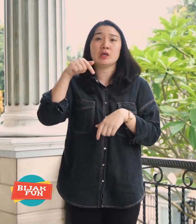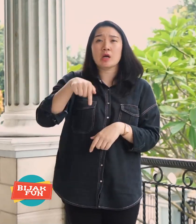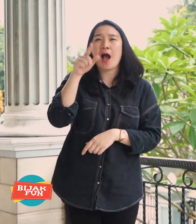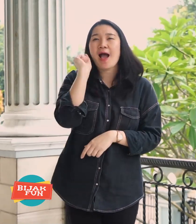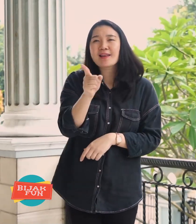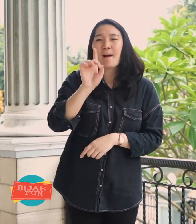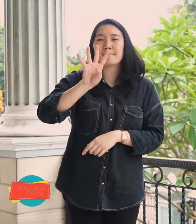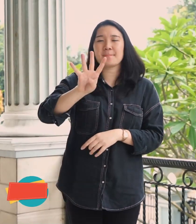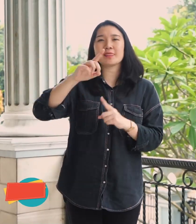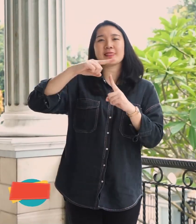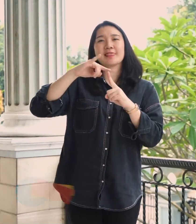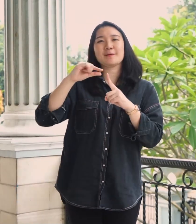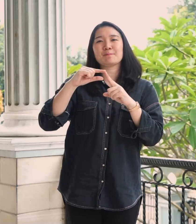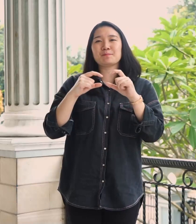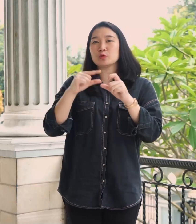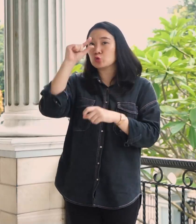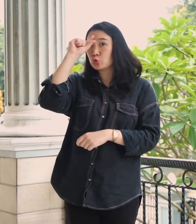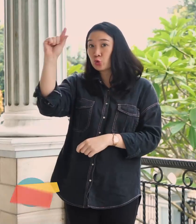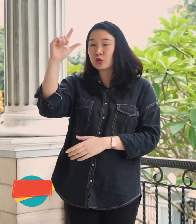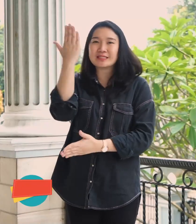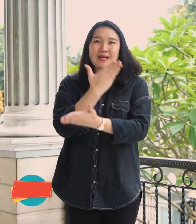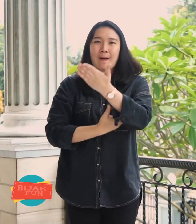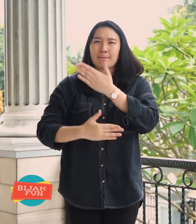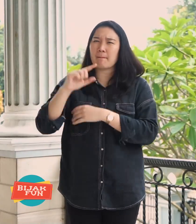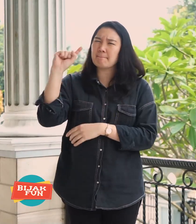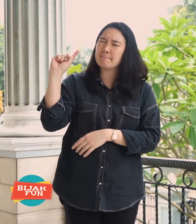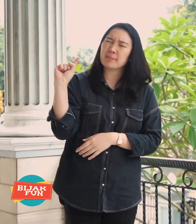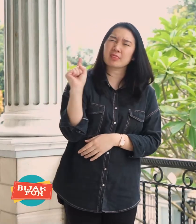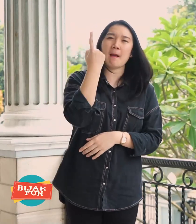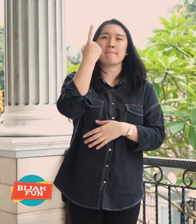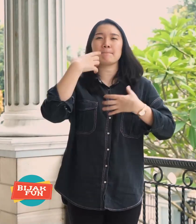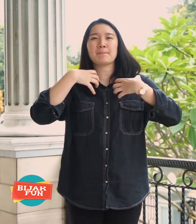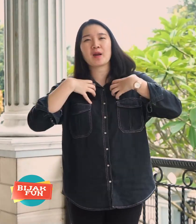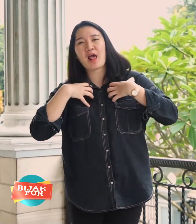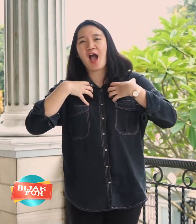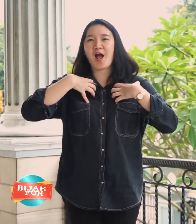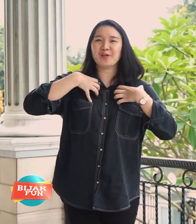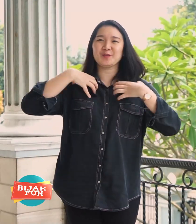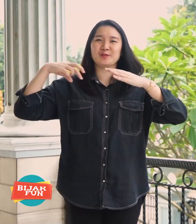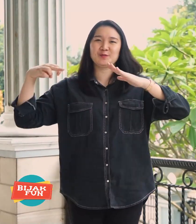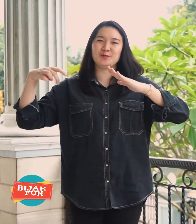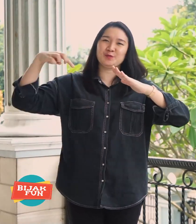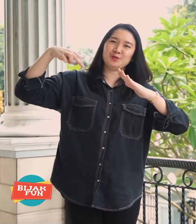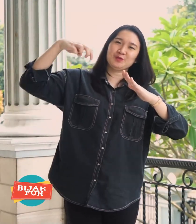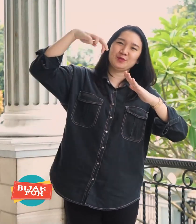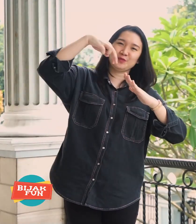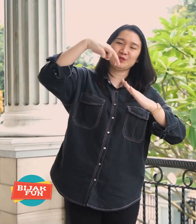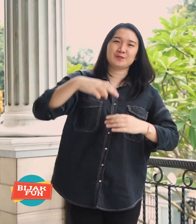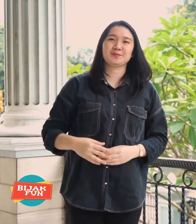Berikut 4 tips untuk Disabilitas yang pertama kali mendaki.